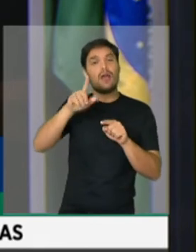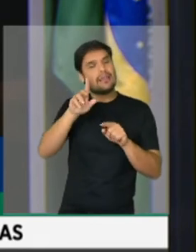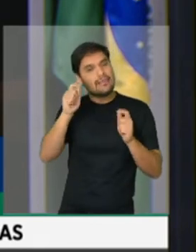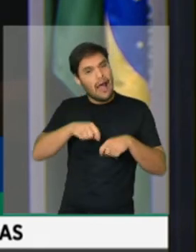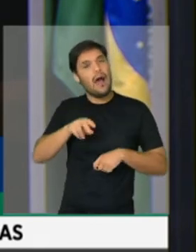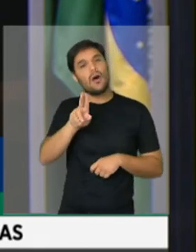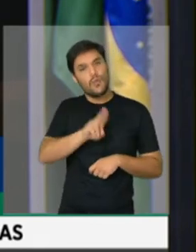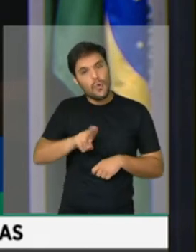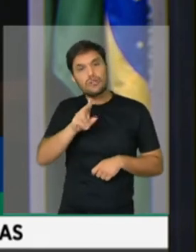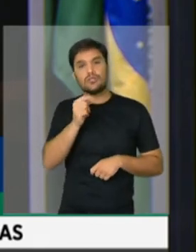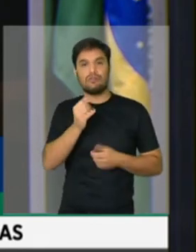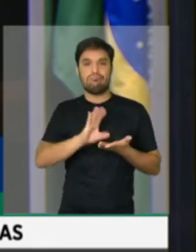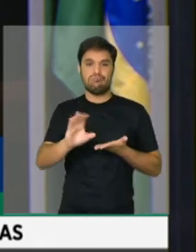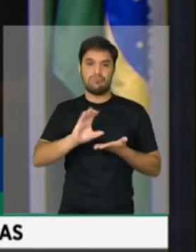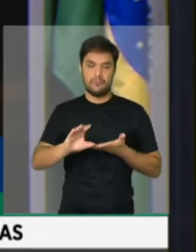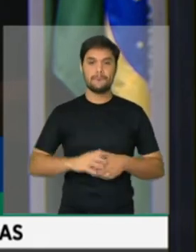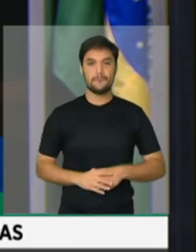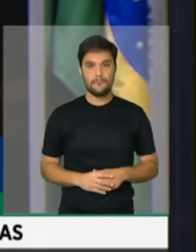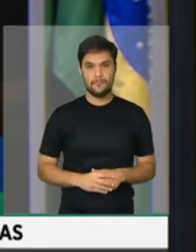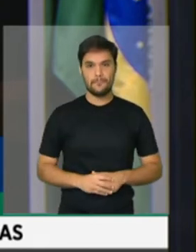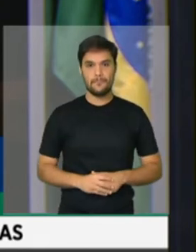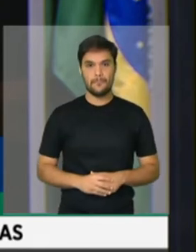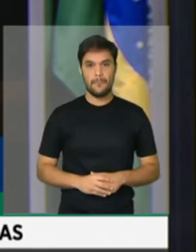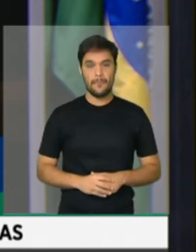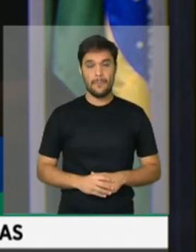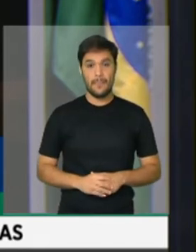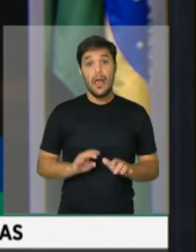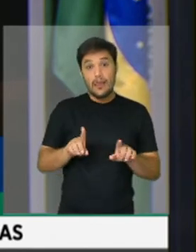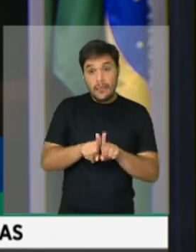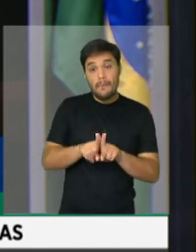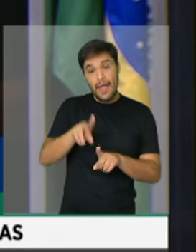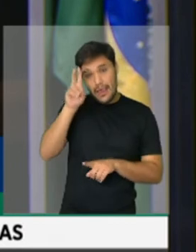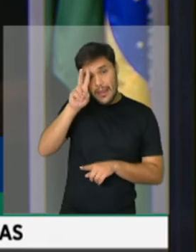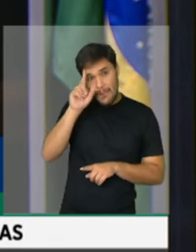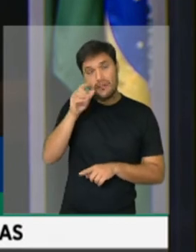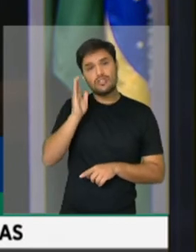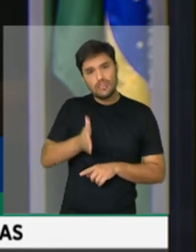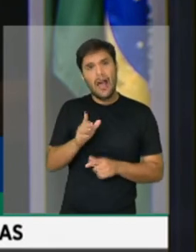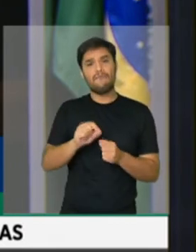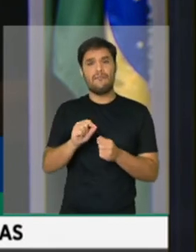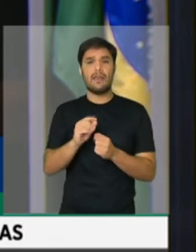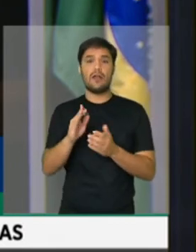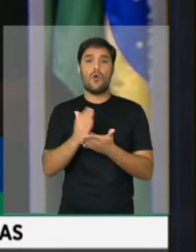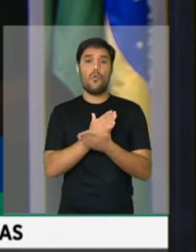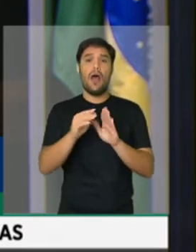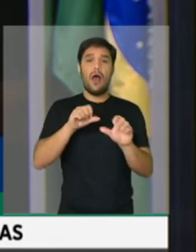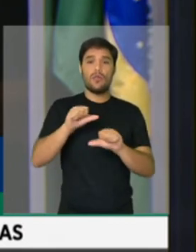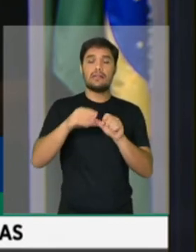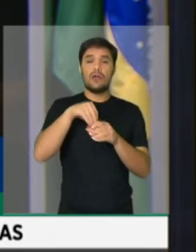CONVENIENTE DIVIDIR RECURSOS DESTINADOS PROJETOS DESSA MEDIDA COM MELHORIAS E CONDIÇÕES NAVEGABILIDADE DO RIO MADEIRA IMPORTANTE INICIATIVA PARA REGIÃO NORTE